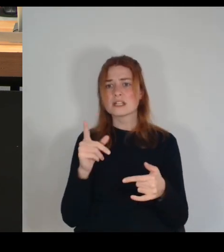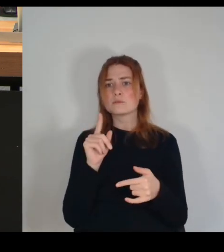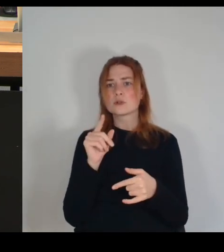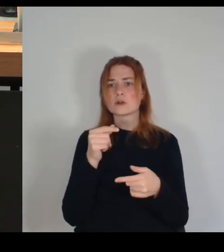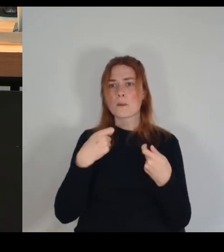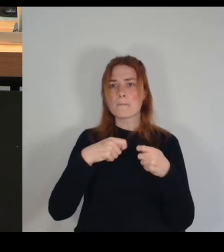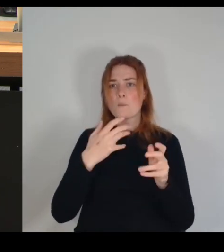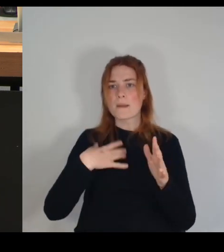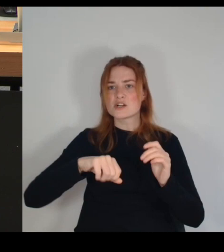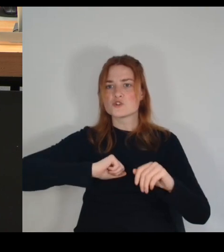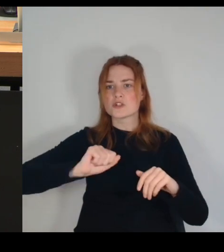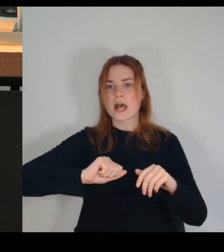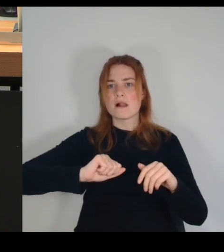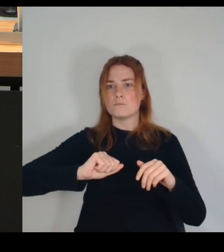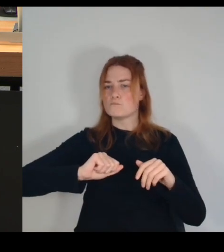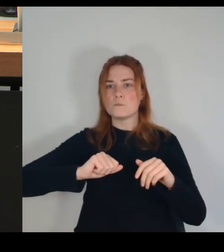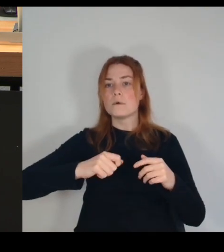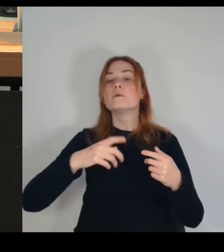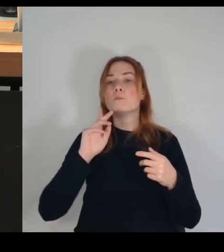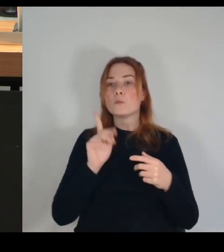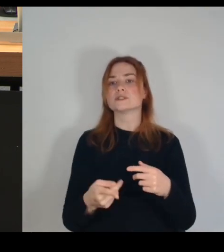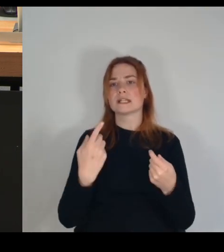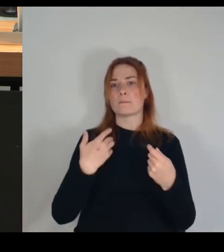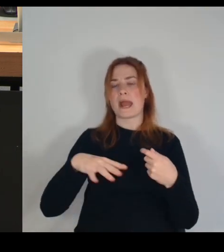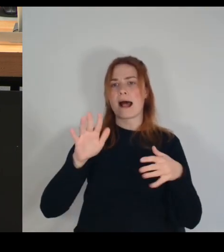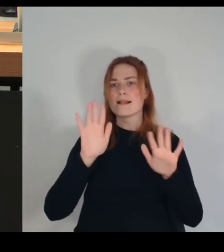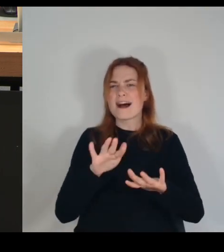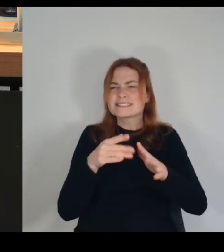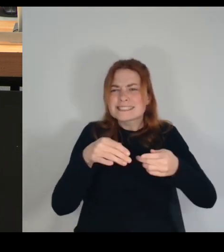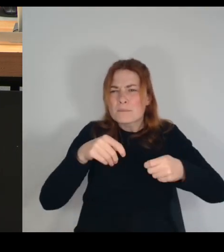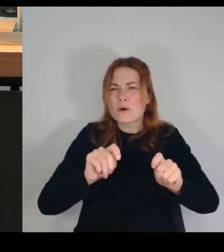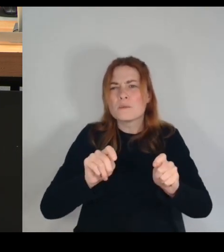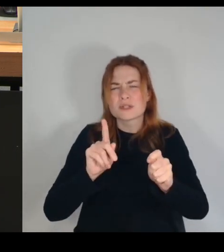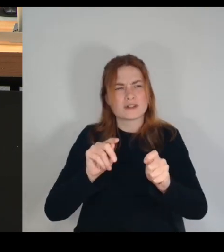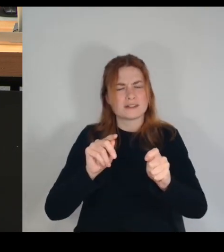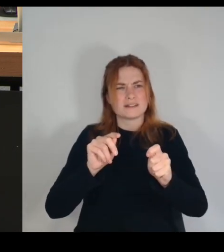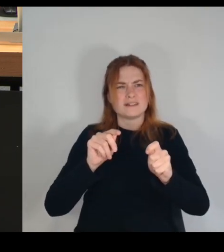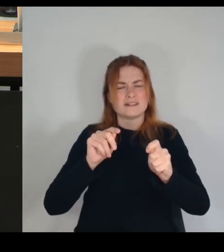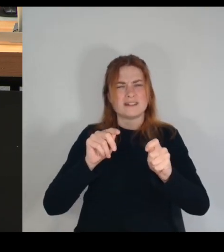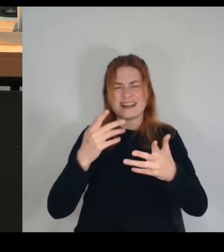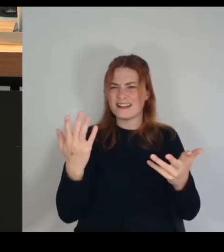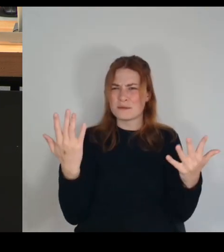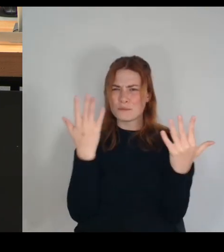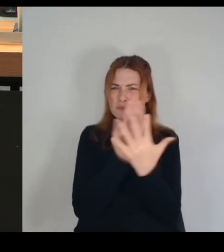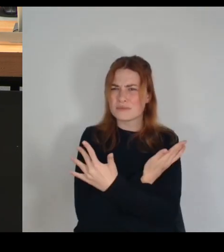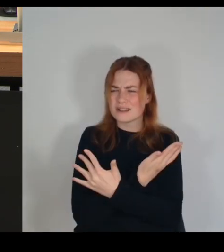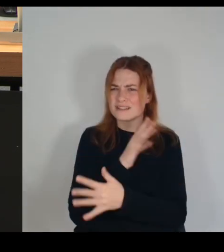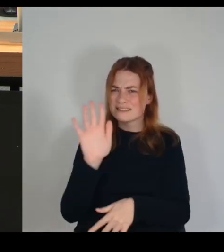Sie sich bei diesem Antrag gedacht? Weil die Menschen sind ja trotzdem da. Sie sollen also dann auf Straßen campieren, vor